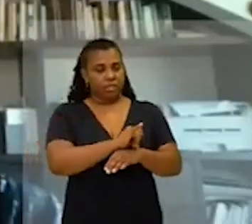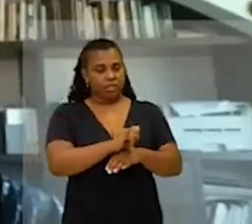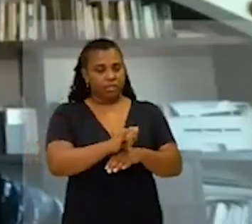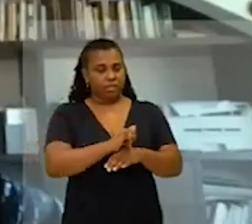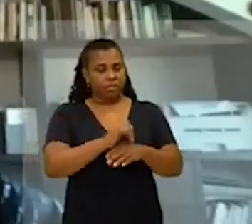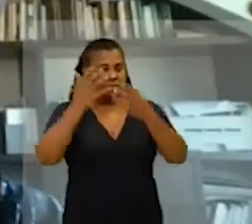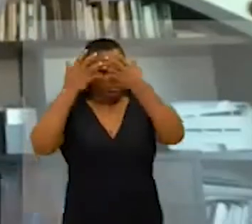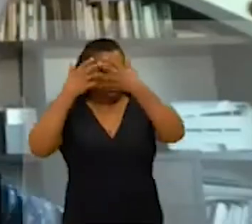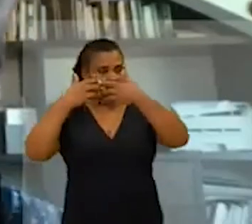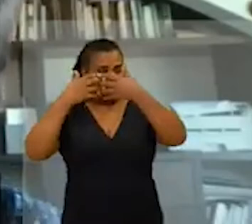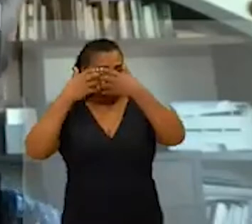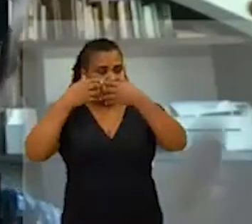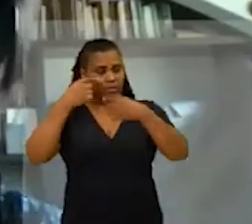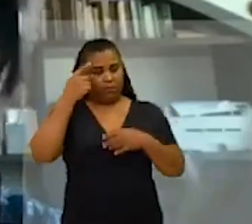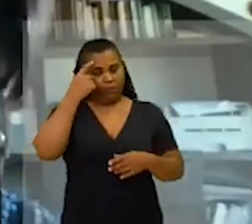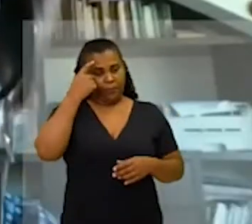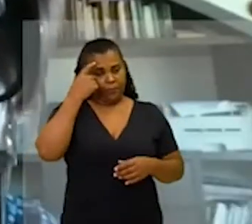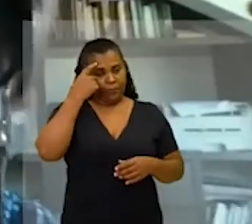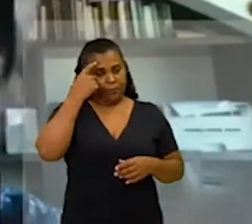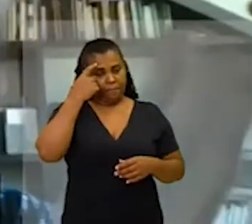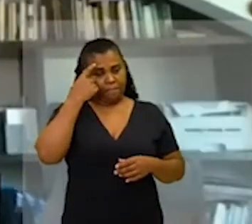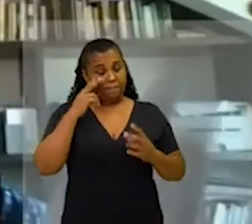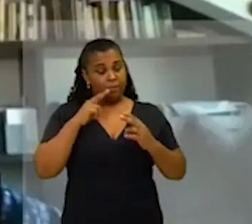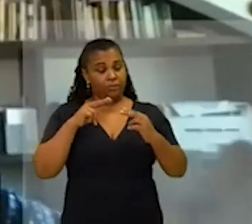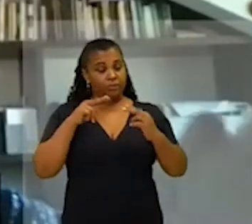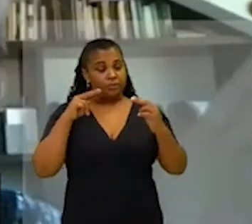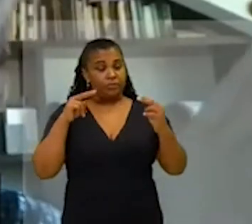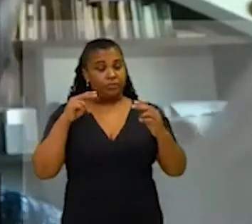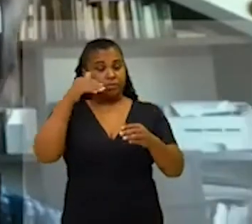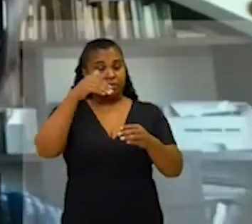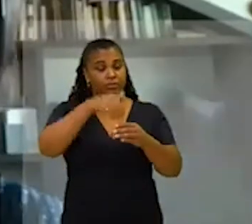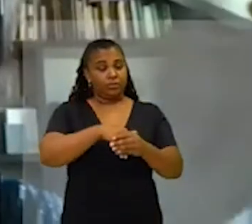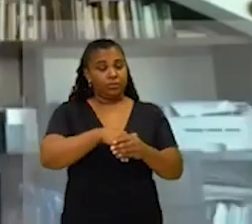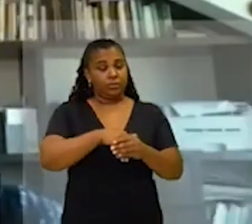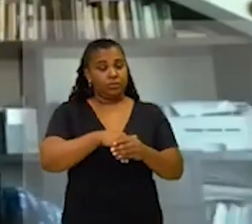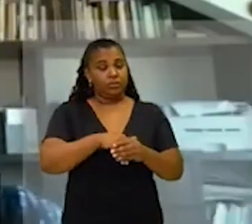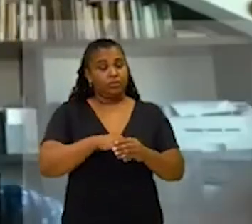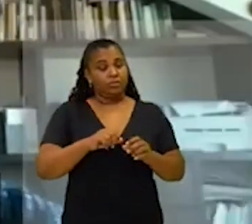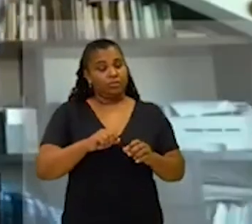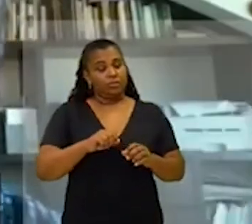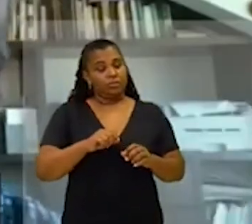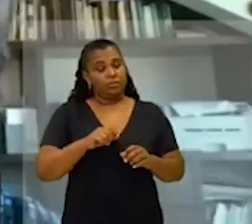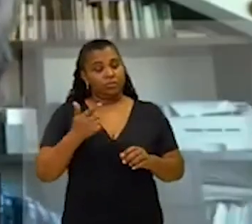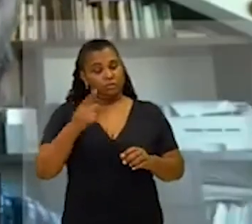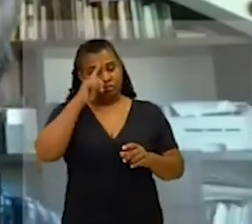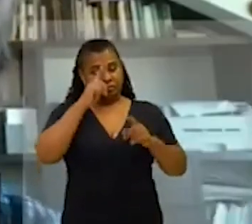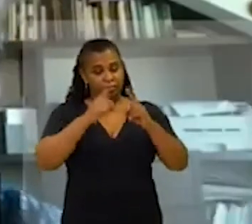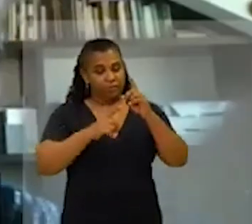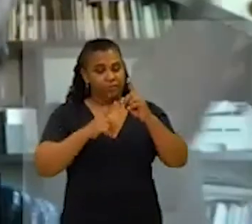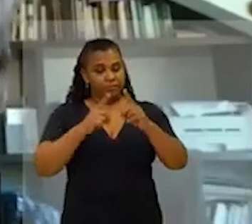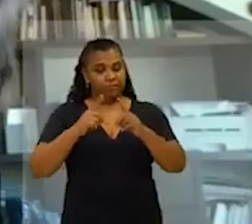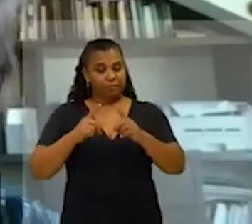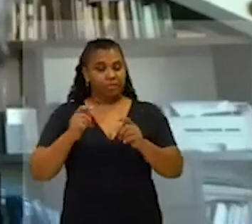ponto de vista eleitoral dado que mandatário e maior possibilidade probabilidade de serem ali no